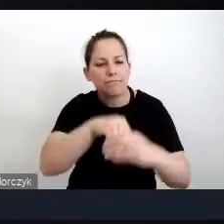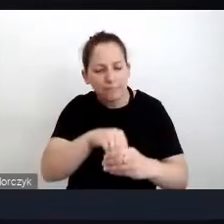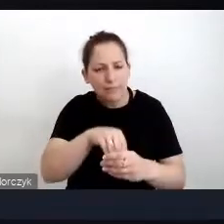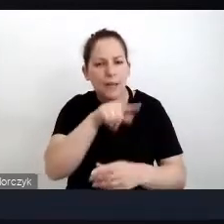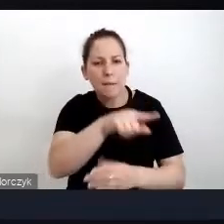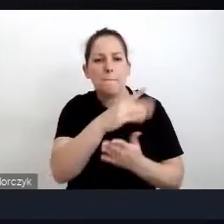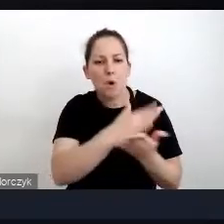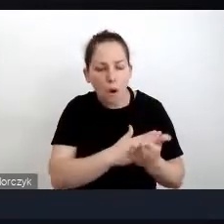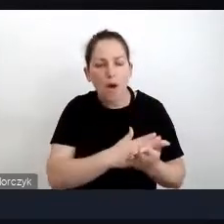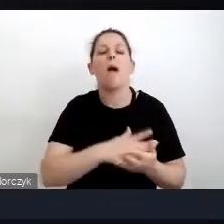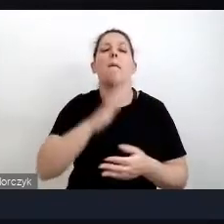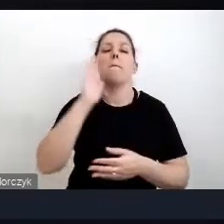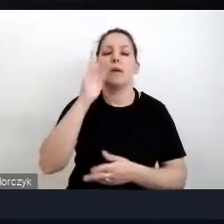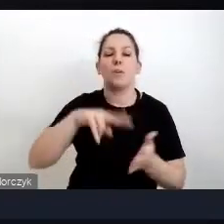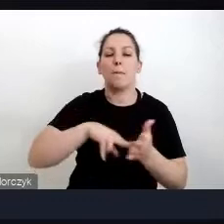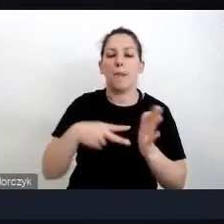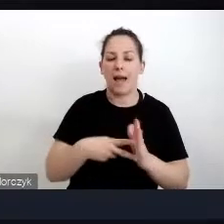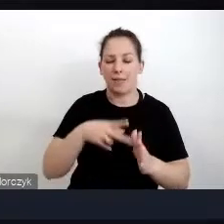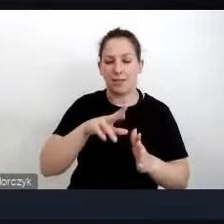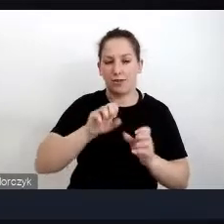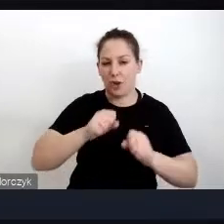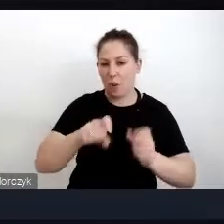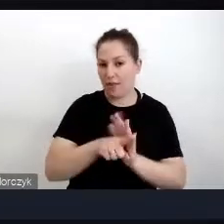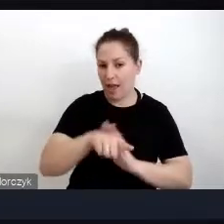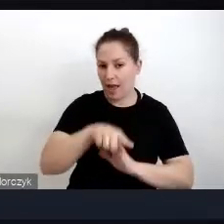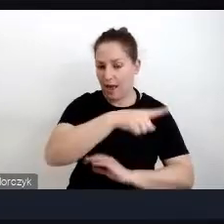będzie plan działań dla miast opracowany we współpracy